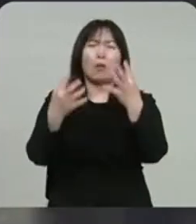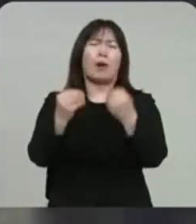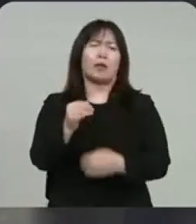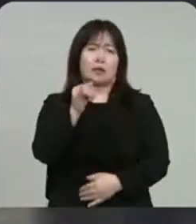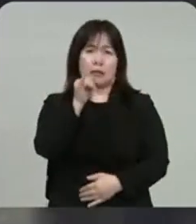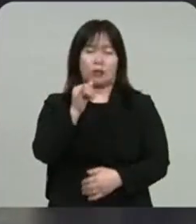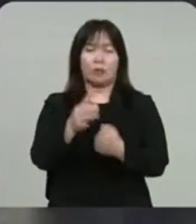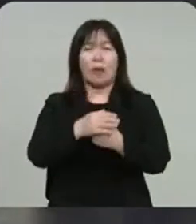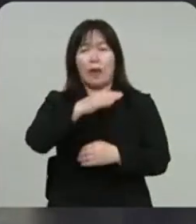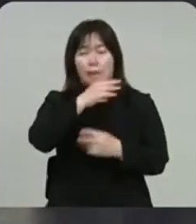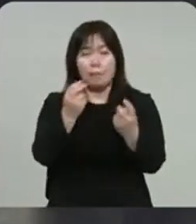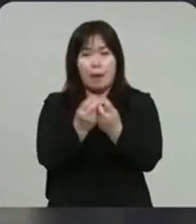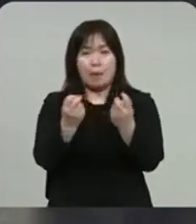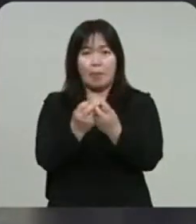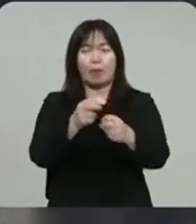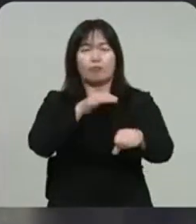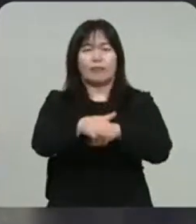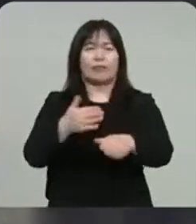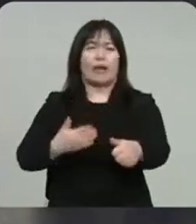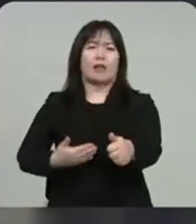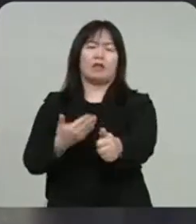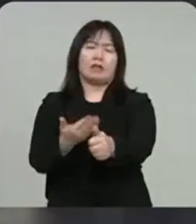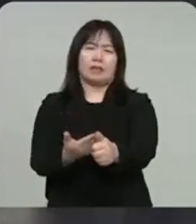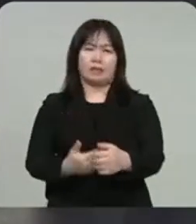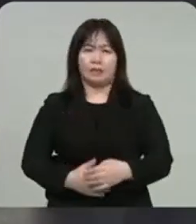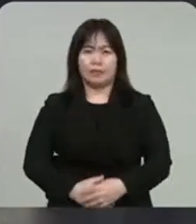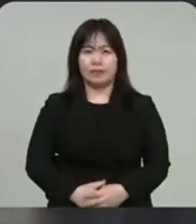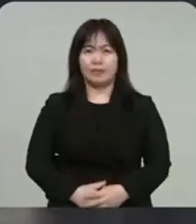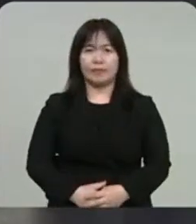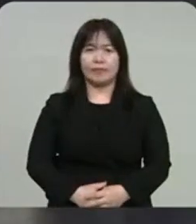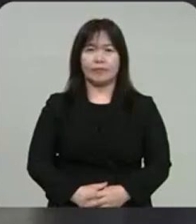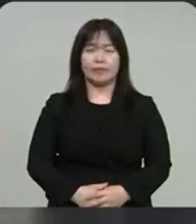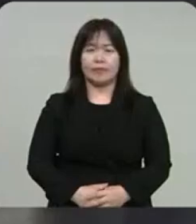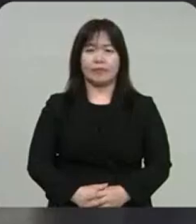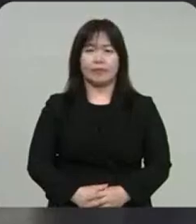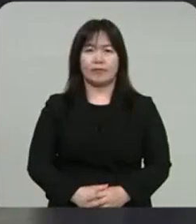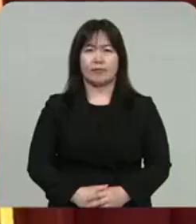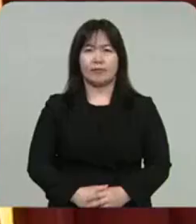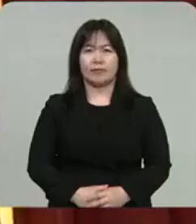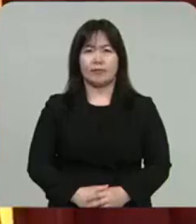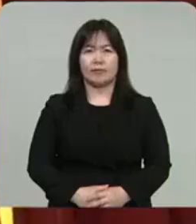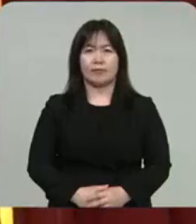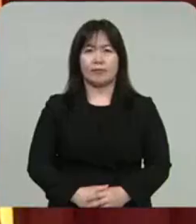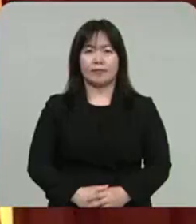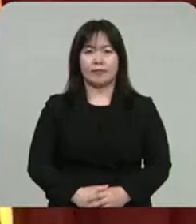올바른 대피 요령 김규희 기자가 보도합니다.